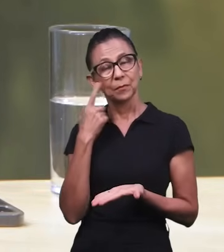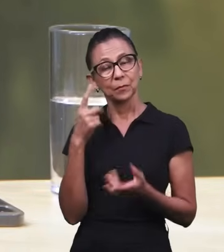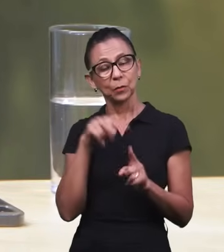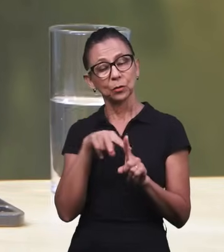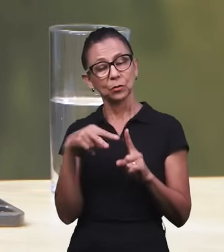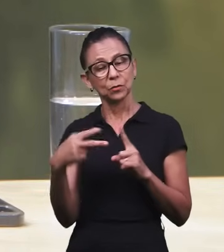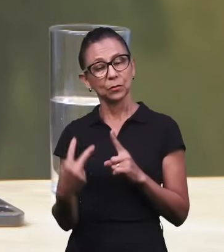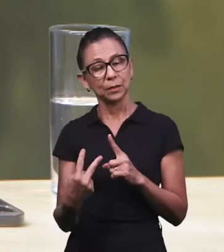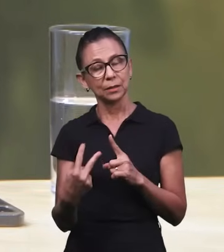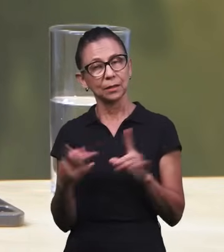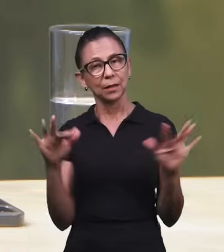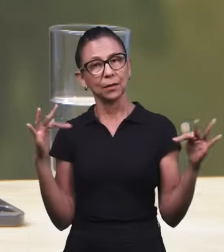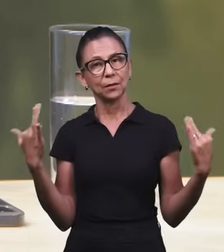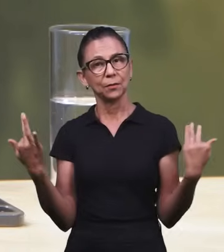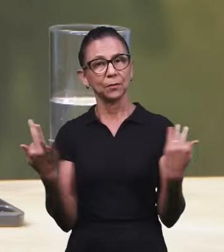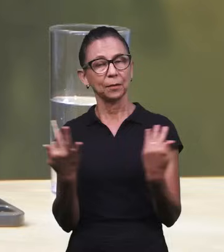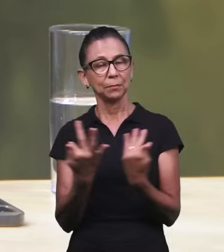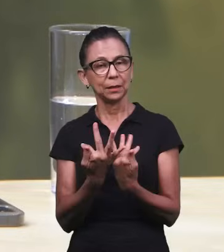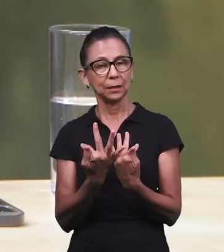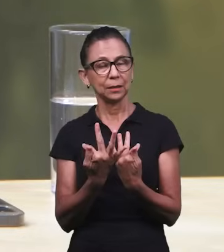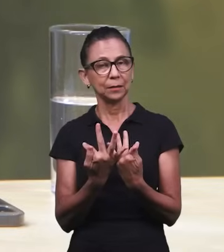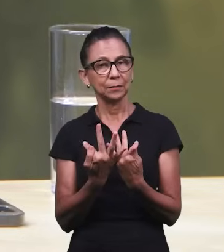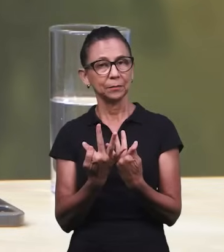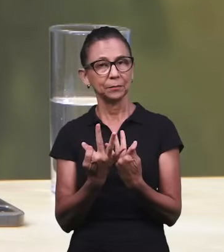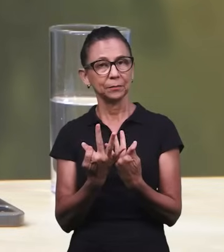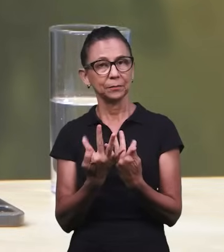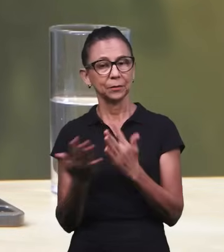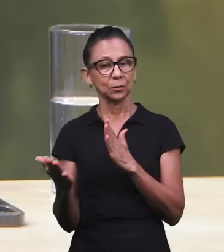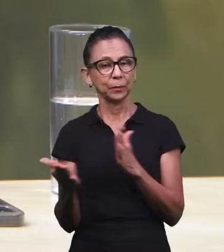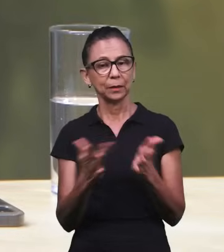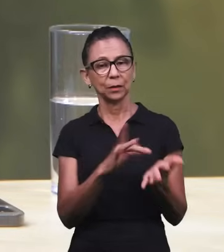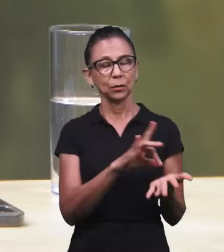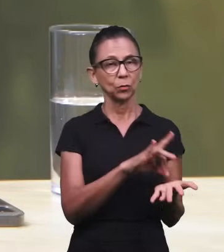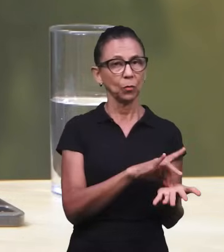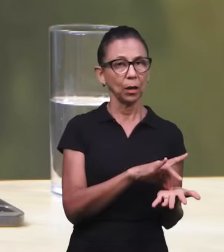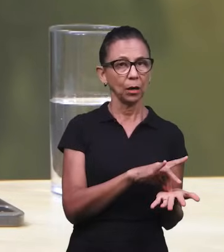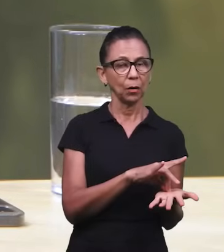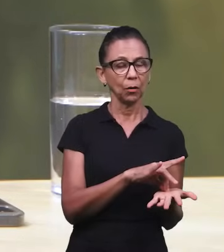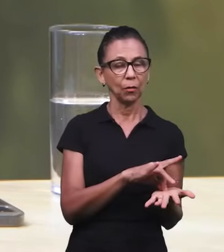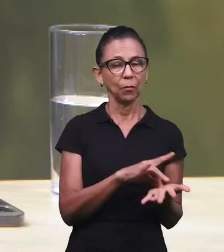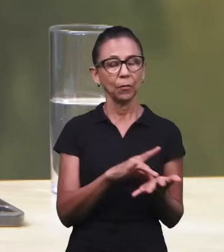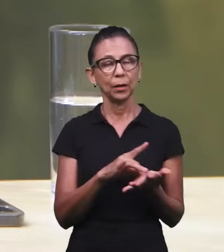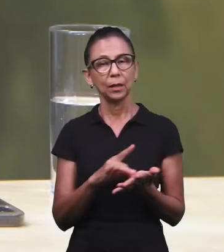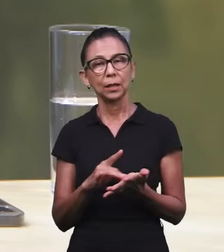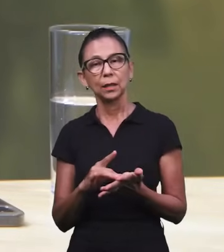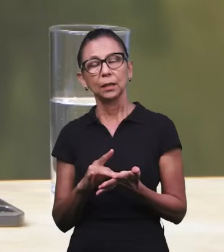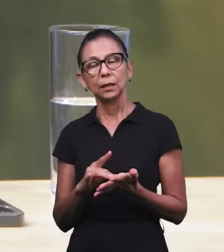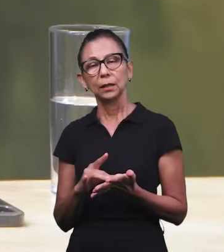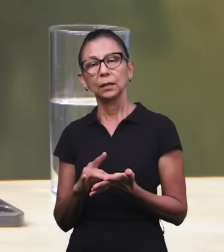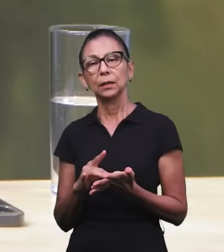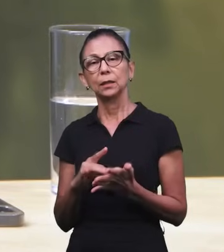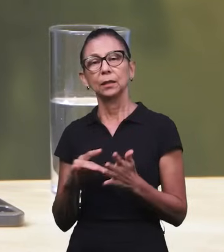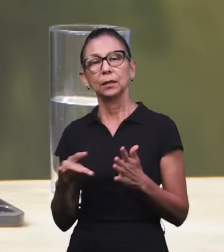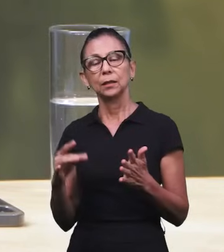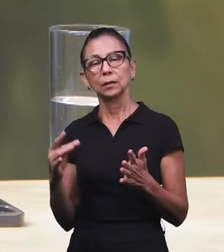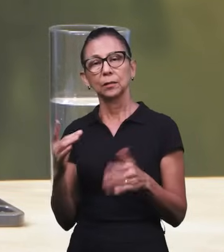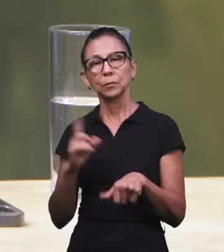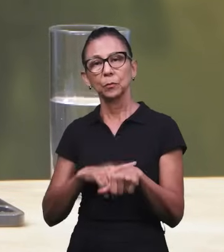atuais diante das oposições do mundo conforme as abordagens feitas no último Trombetas e festas